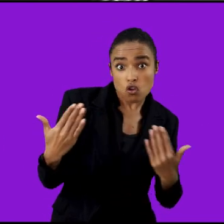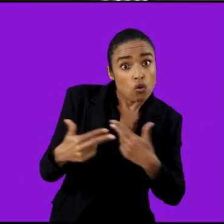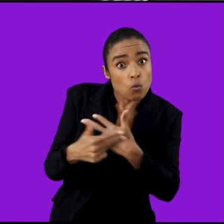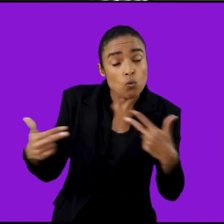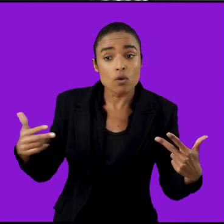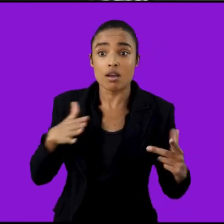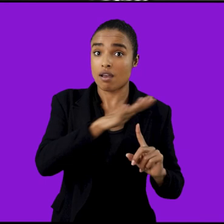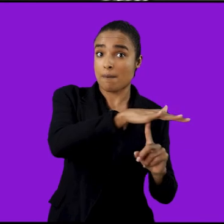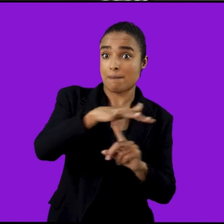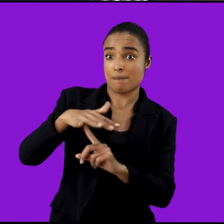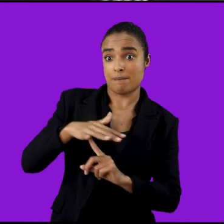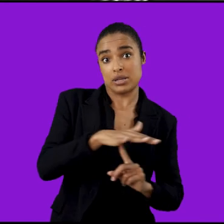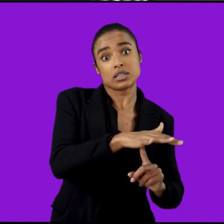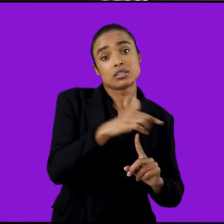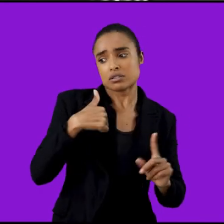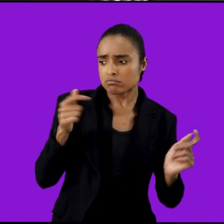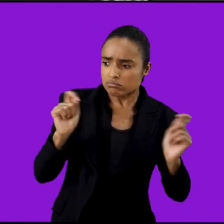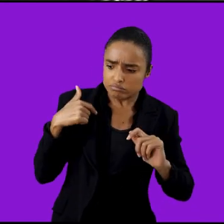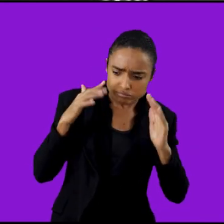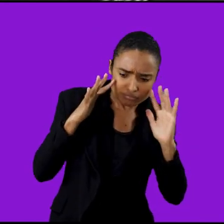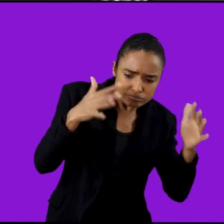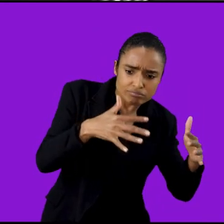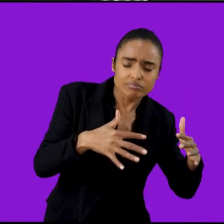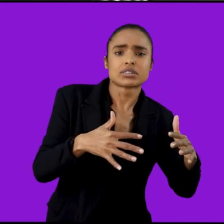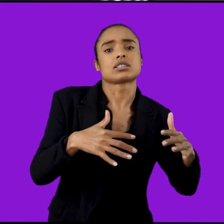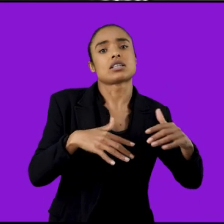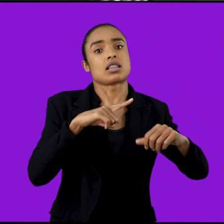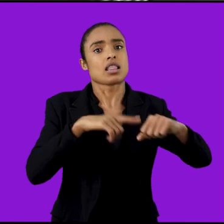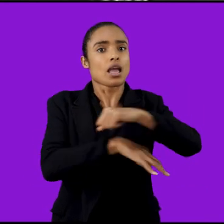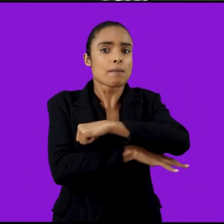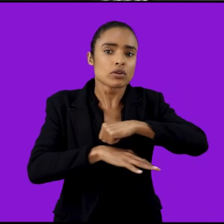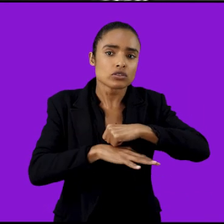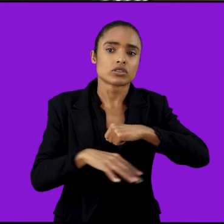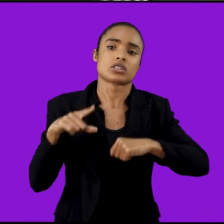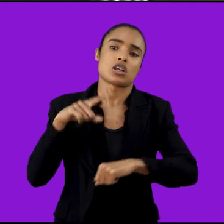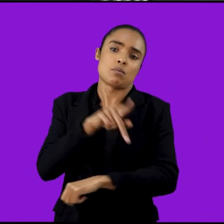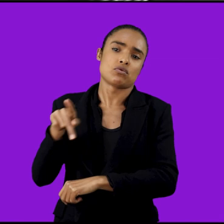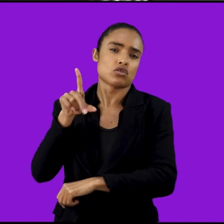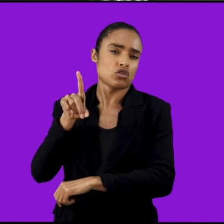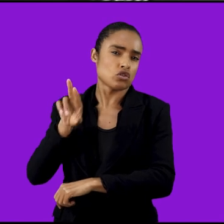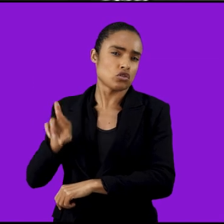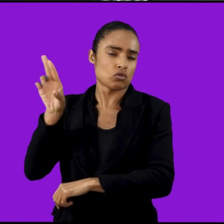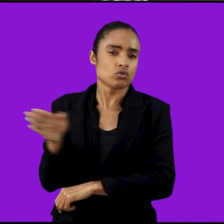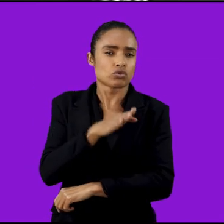das coisas que tem na Feira Preta foi porque eu tive um professor, um professor doutor, né, que é o Juarez Xavier, não sei se você conhece?